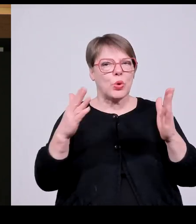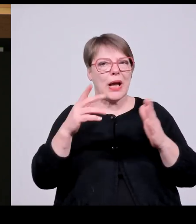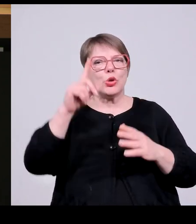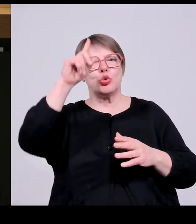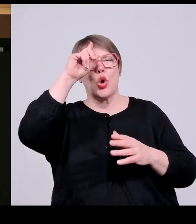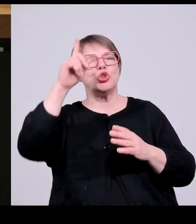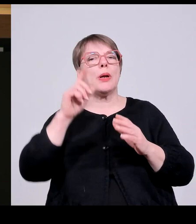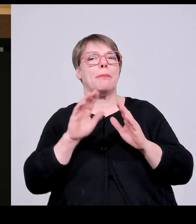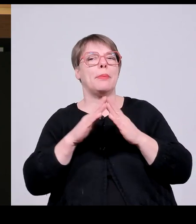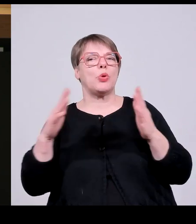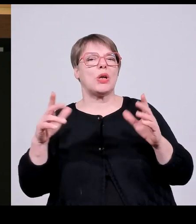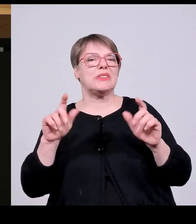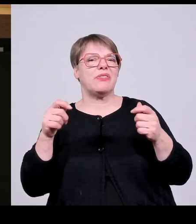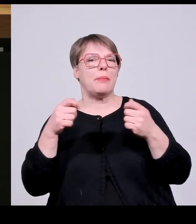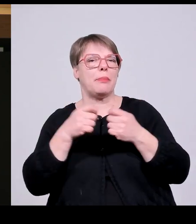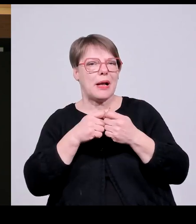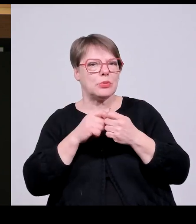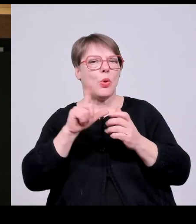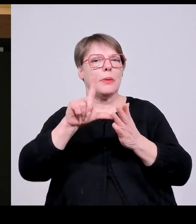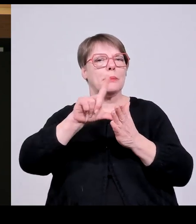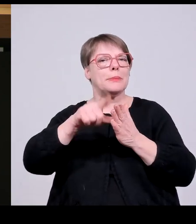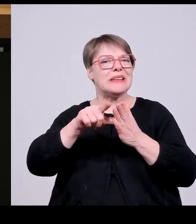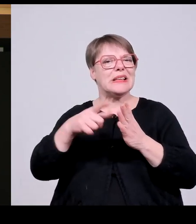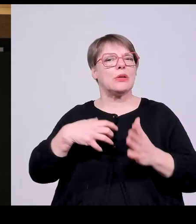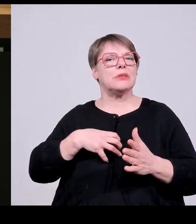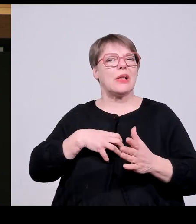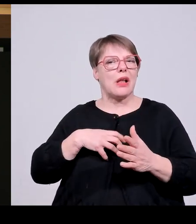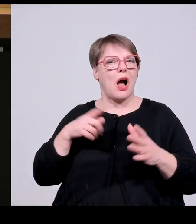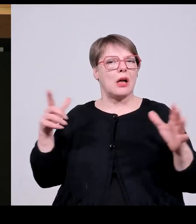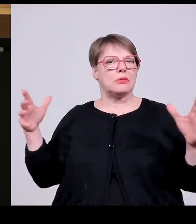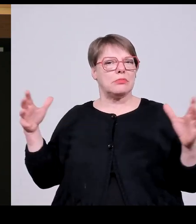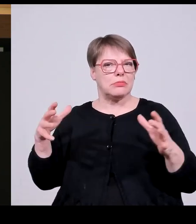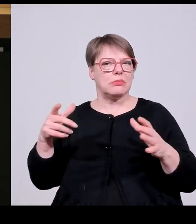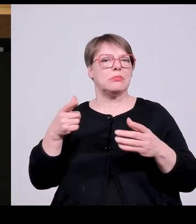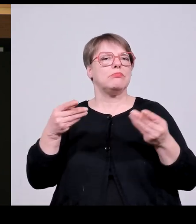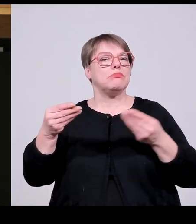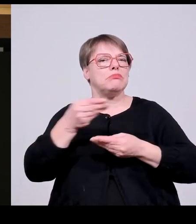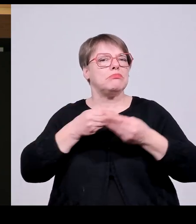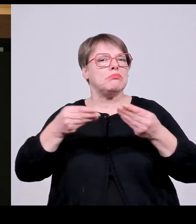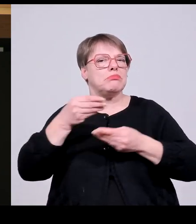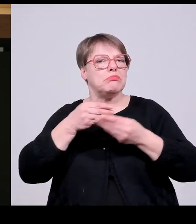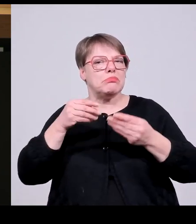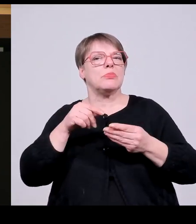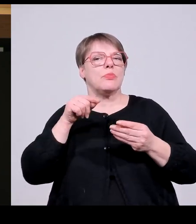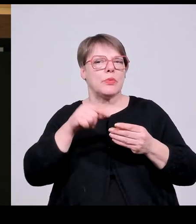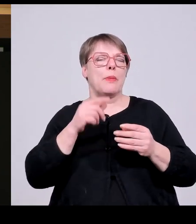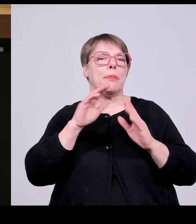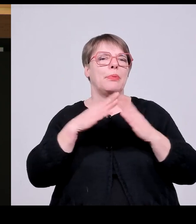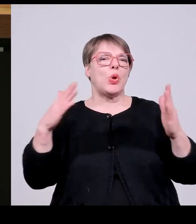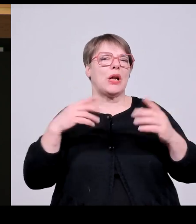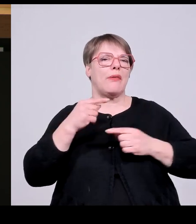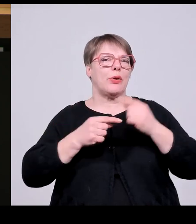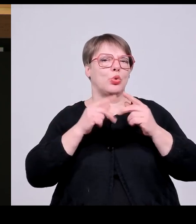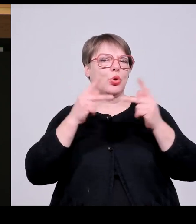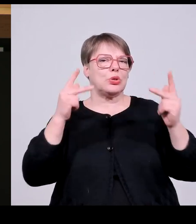Und Herr Juhnke, lassen Sie mich noch eines sagen. Für die Zettel B soll der Blücherplatz auch Wirklichkeit werden.